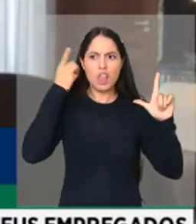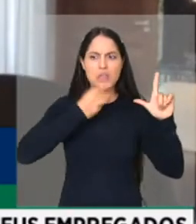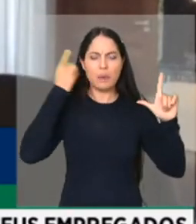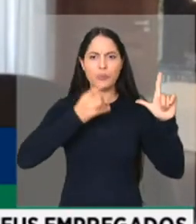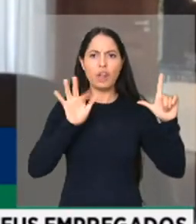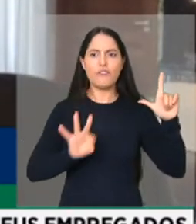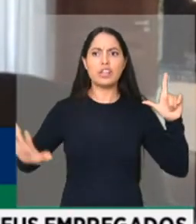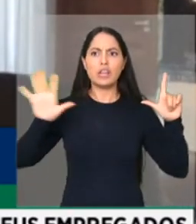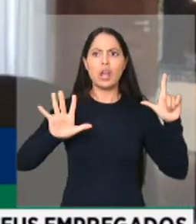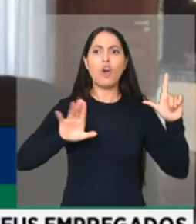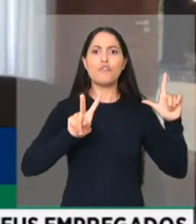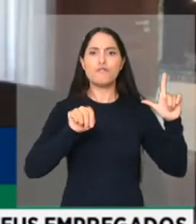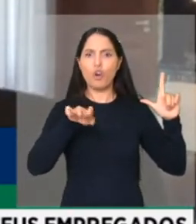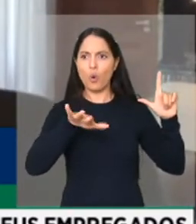REDES SOCIAIS PARA QUE O MEU